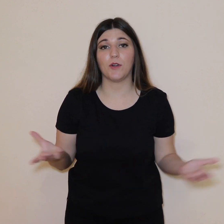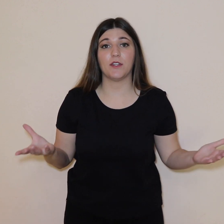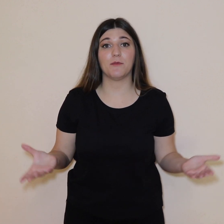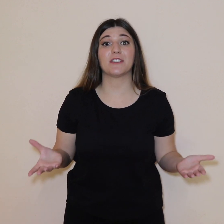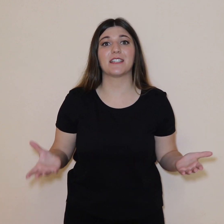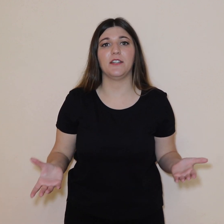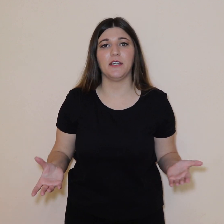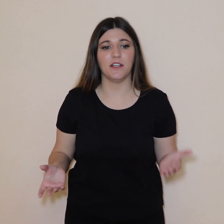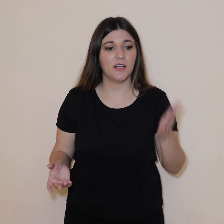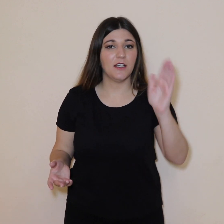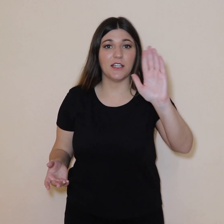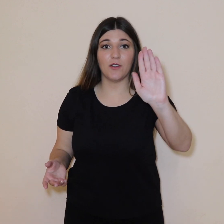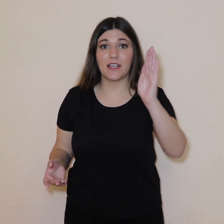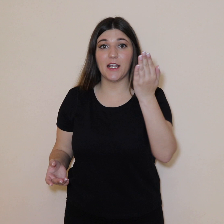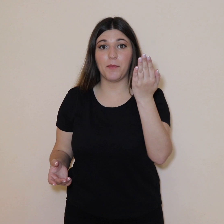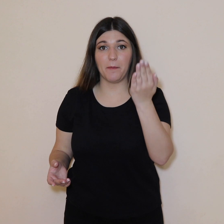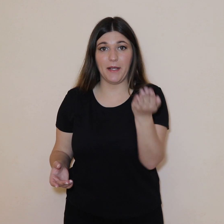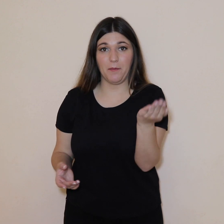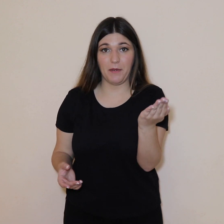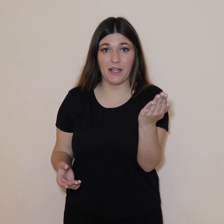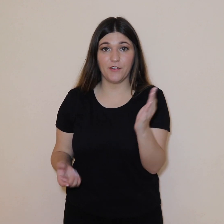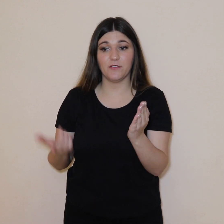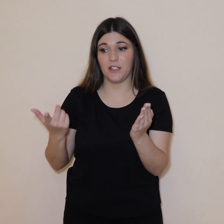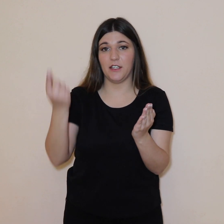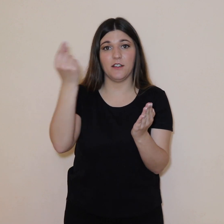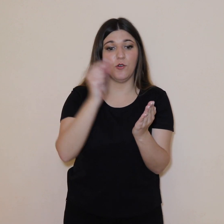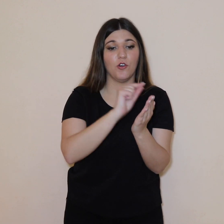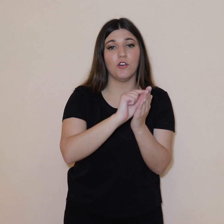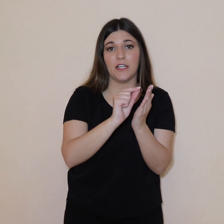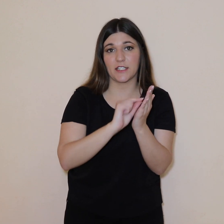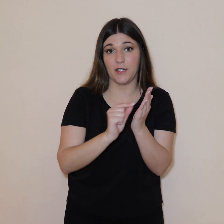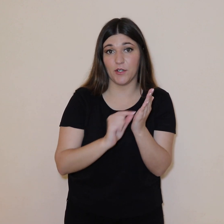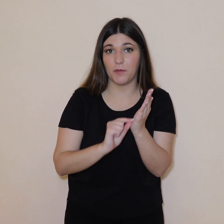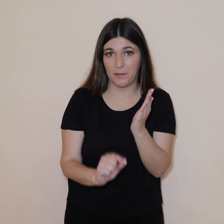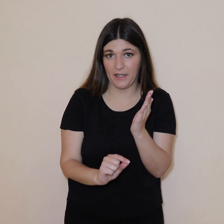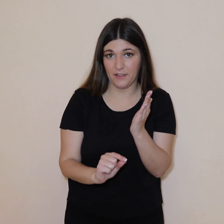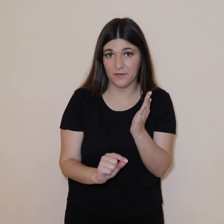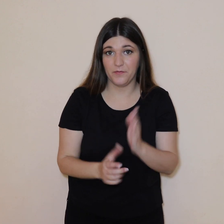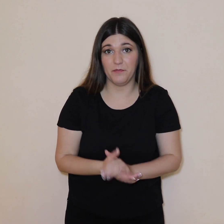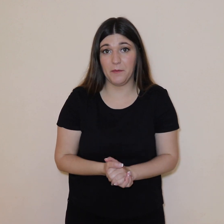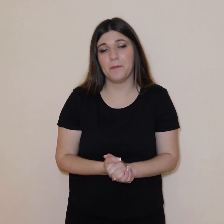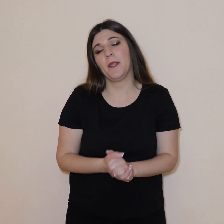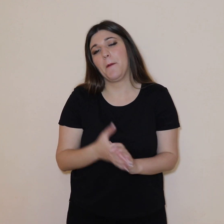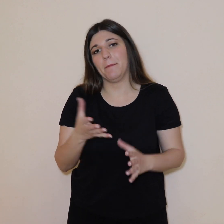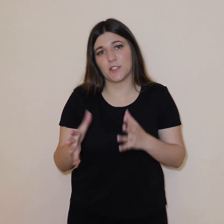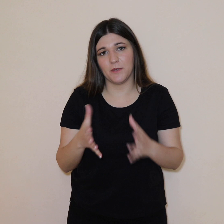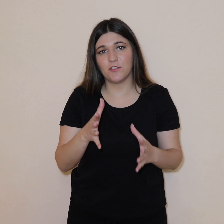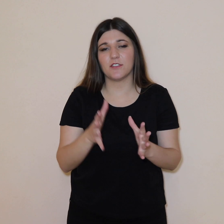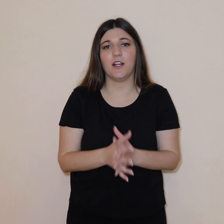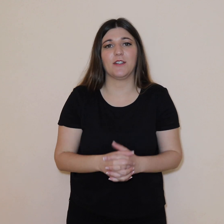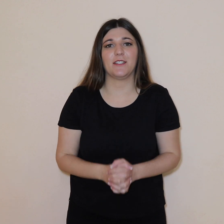cuando hacemos escribir tengo aquí en el plano y luego escribo en el papel y más o menos algo así.